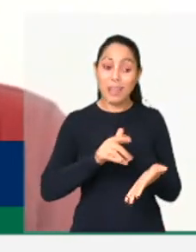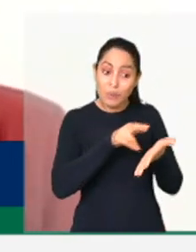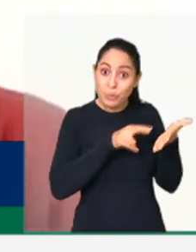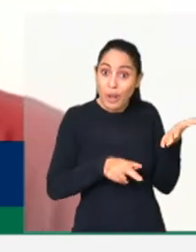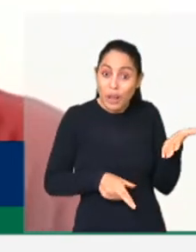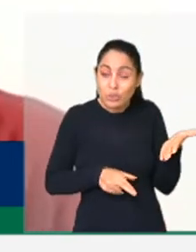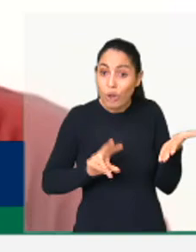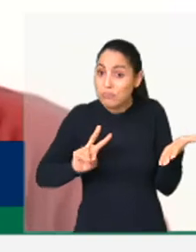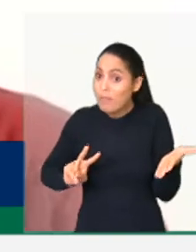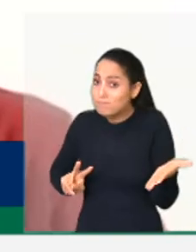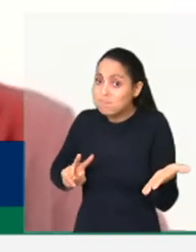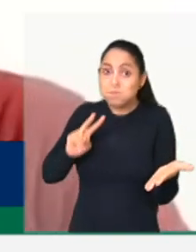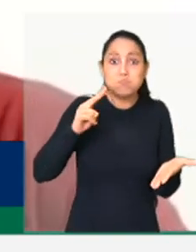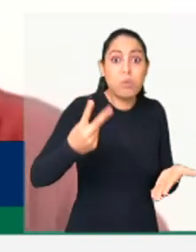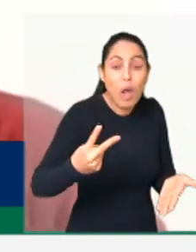PARA UM INCREMENTO TÃO GRANDE NO REBATE, O DEPUTADO HENRIQUE